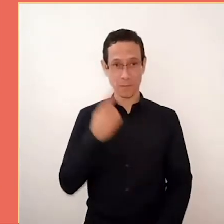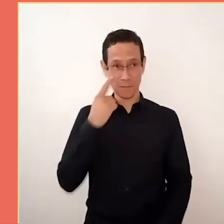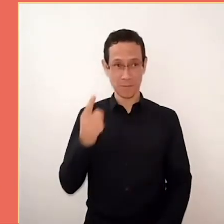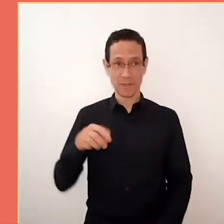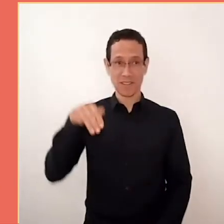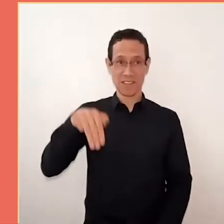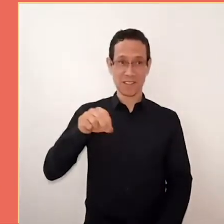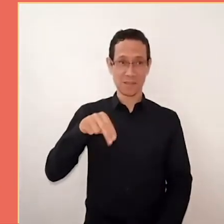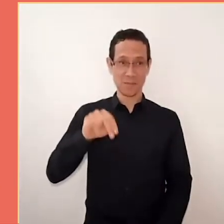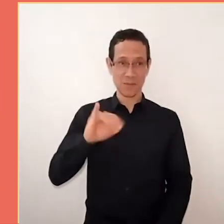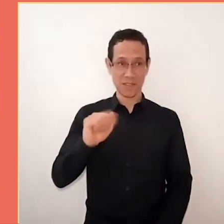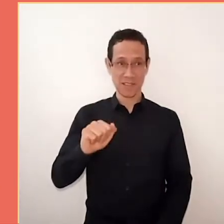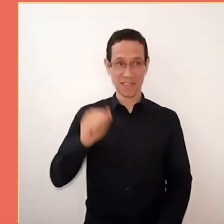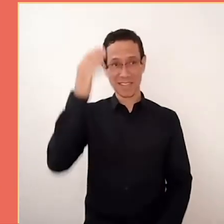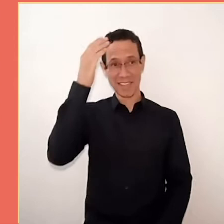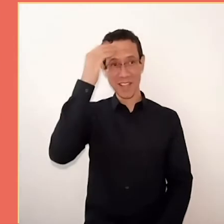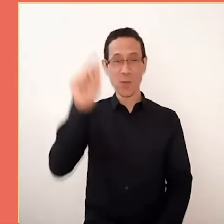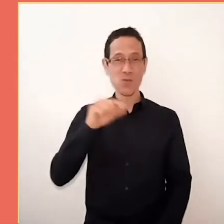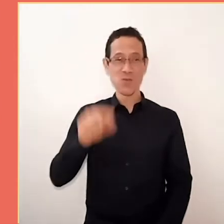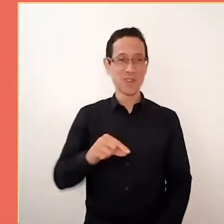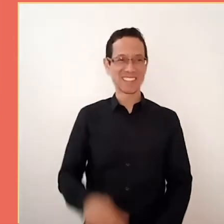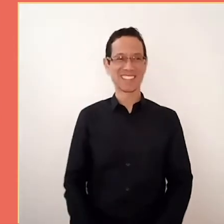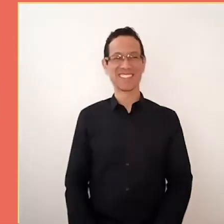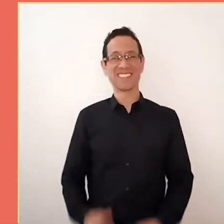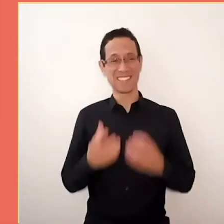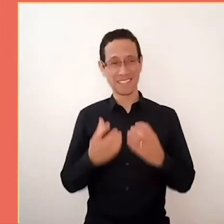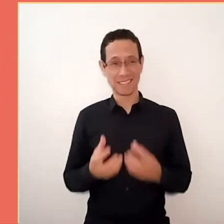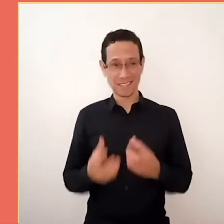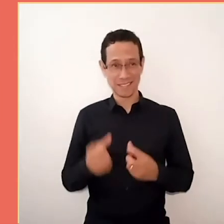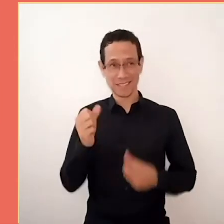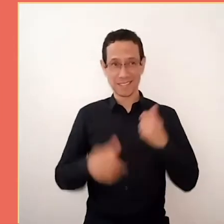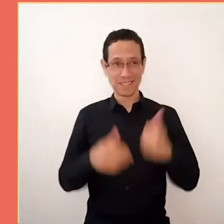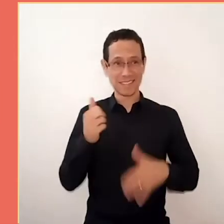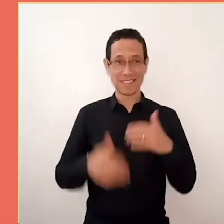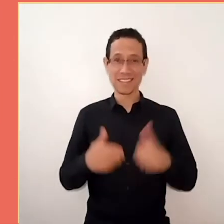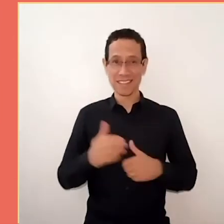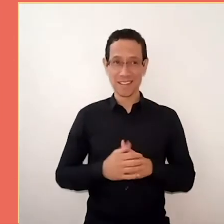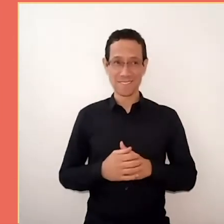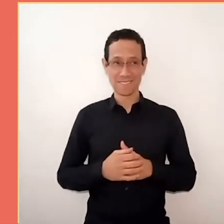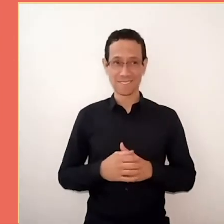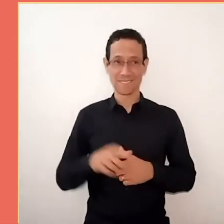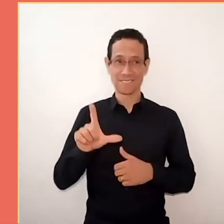na cabeça, você gostaria de falar alguma coisa? Luciana? Eu acho que valeria